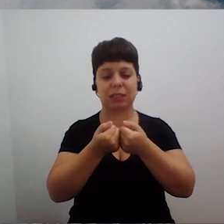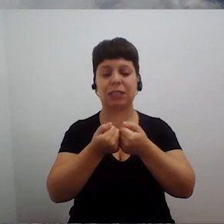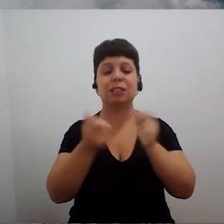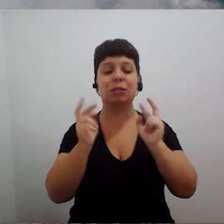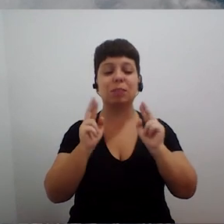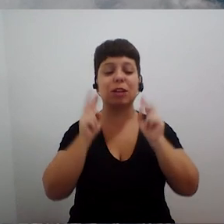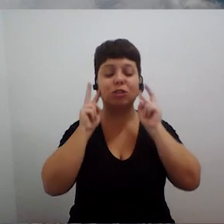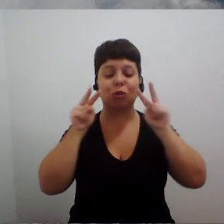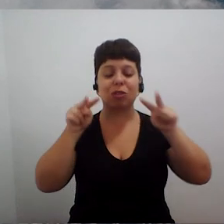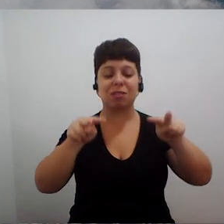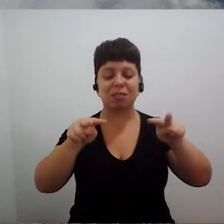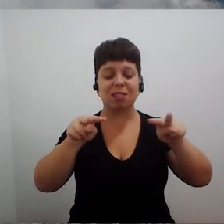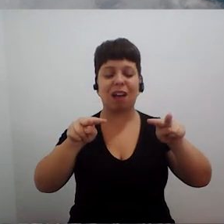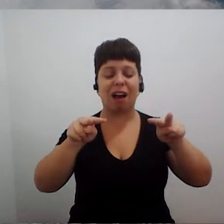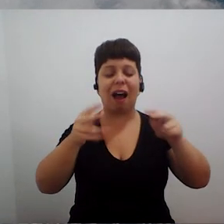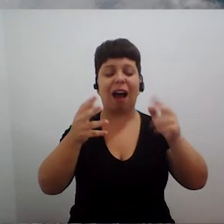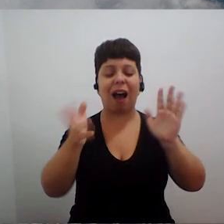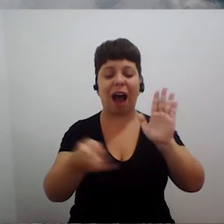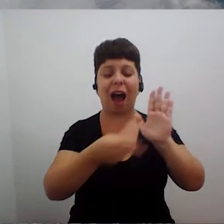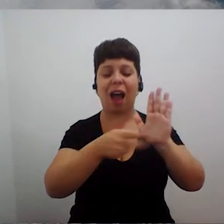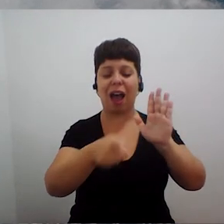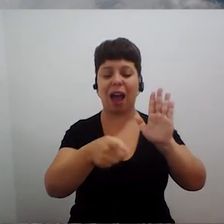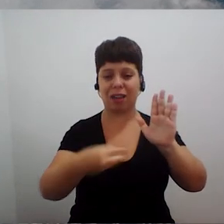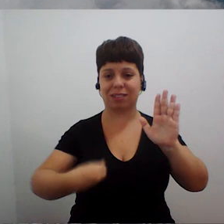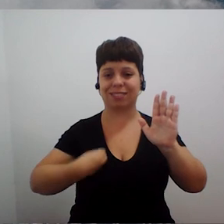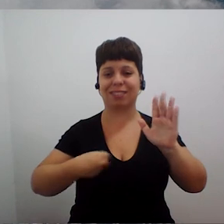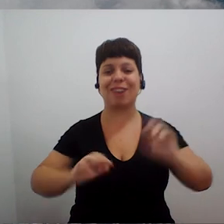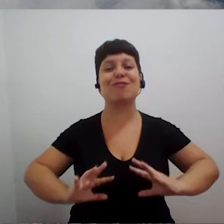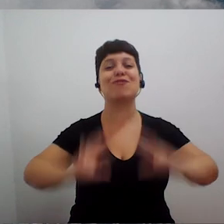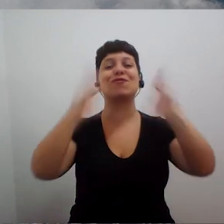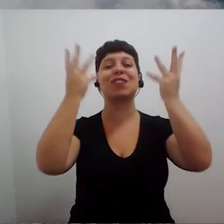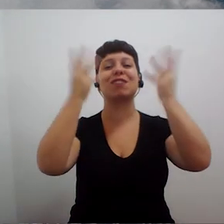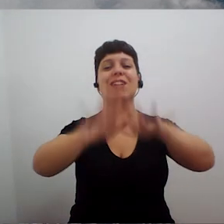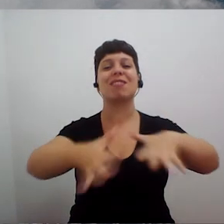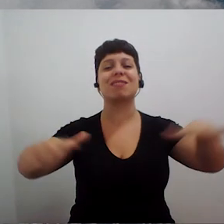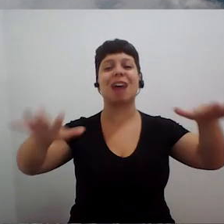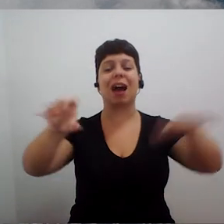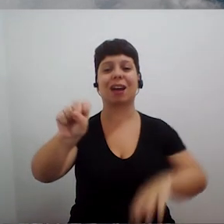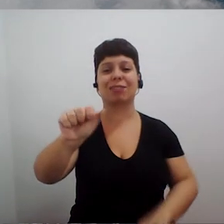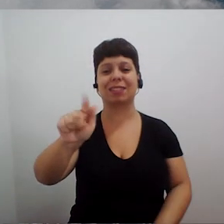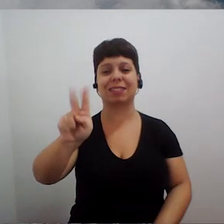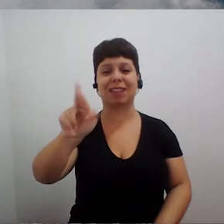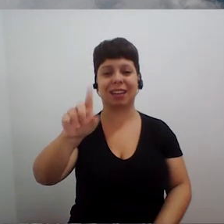reconhecida para nossa sobrevivência e viva as águas sagradas